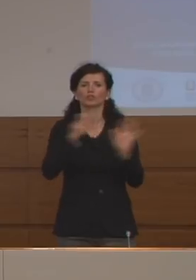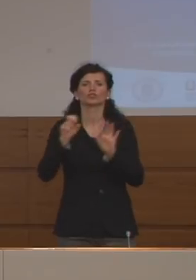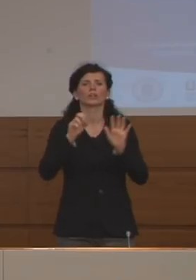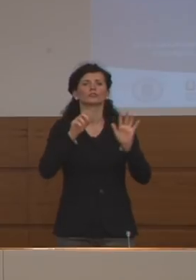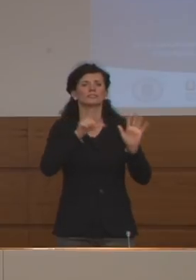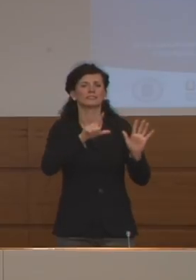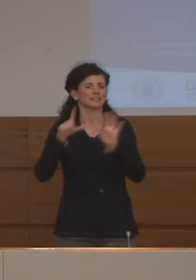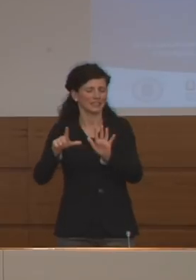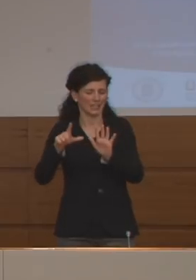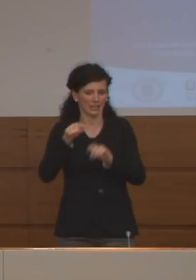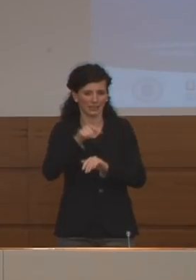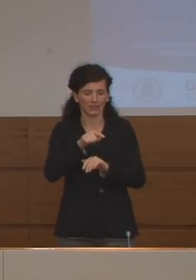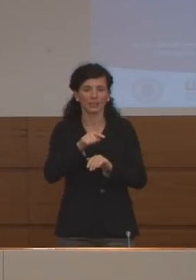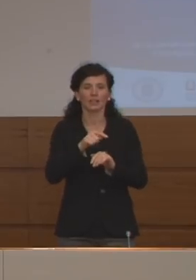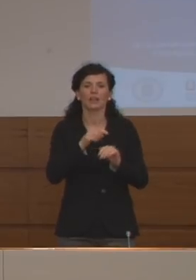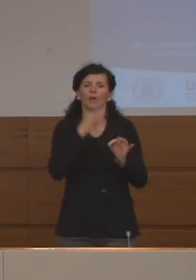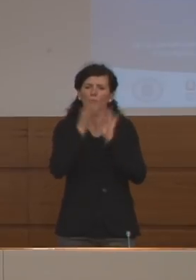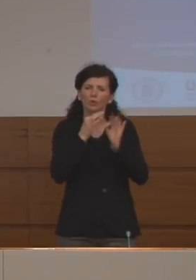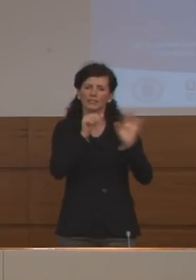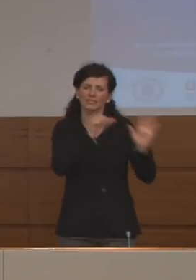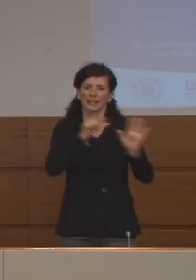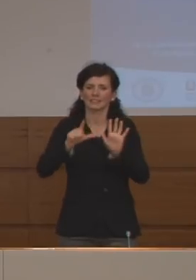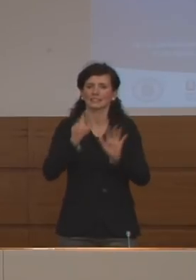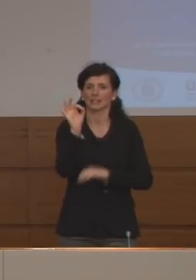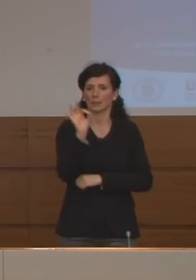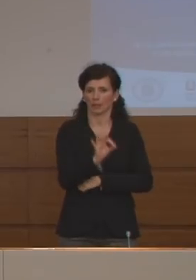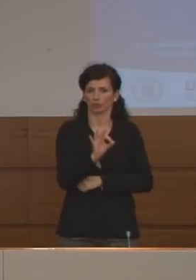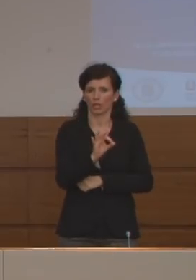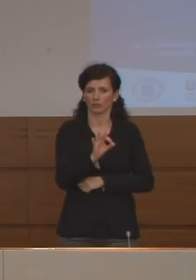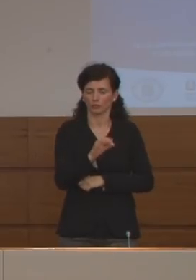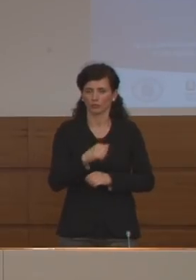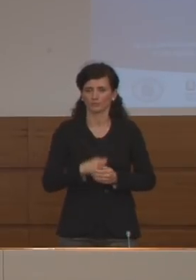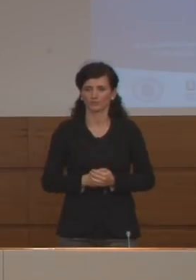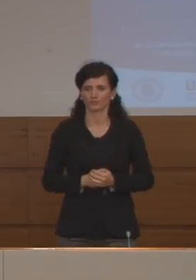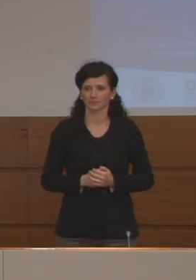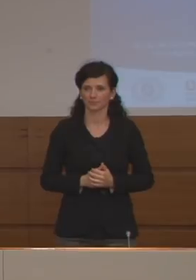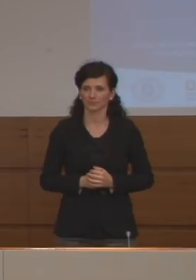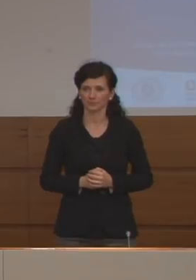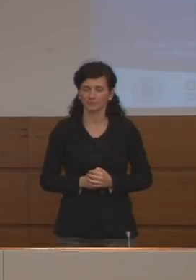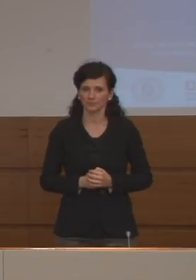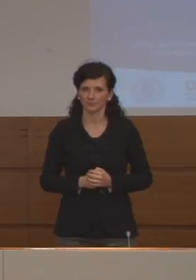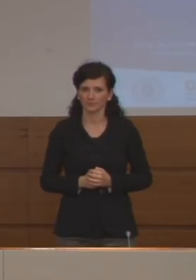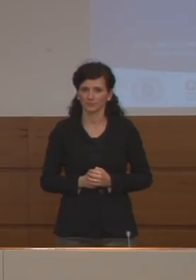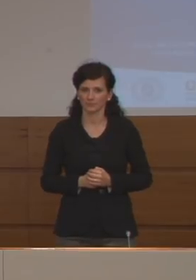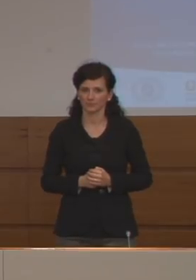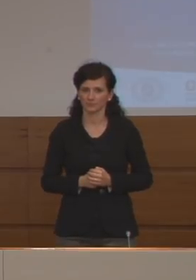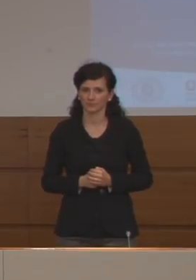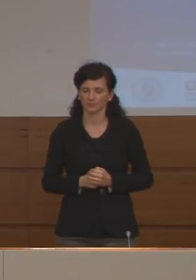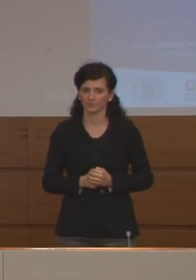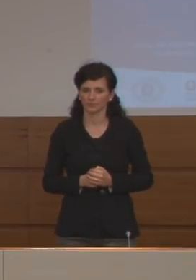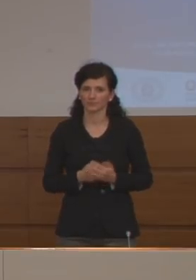il 67% del totale. Oggi ad evidenziarci ancora una volta